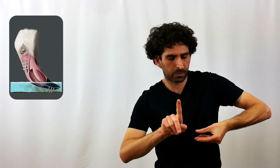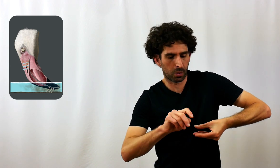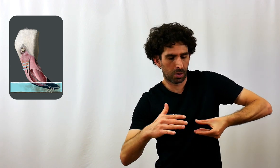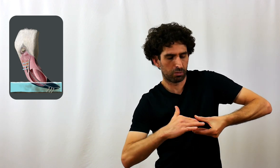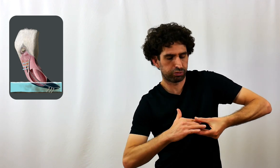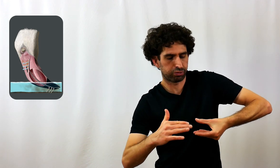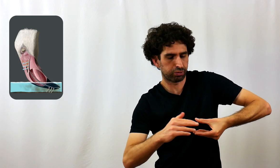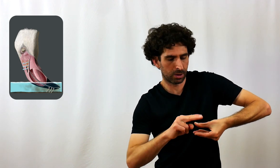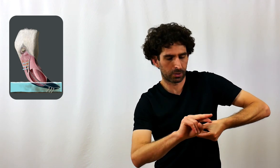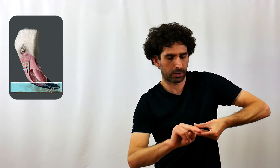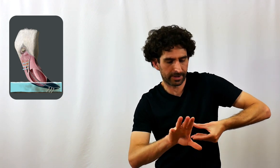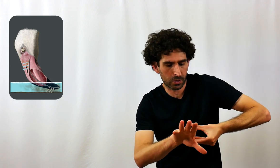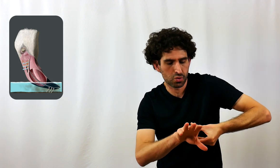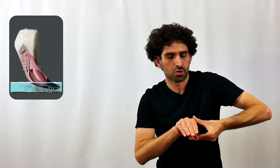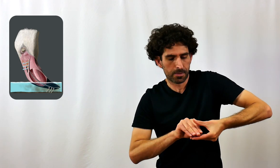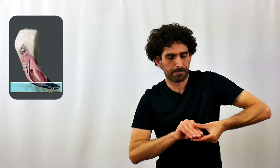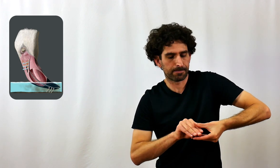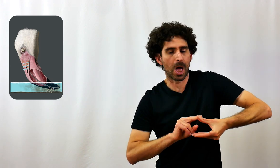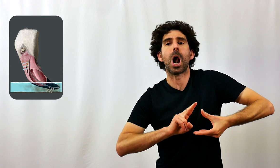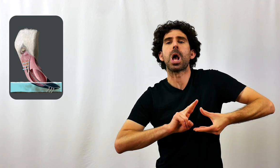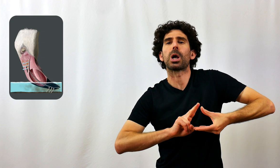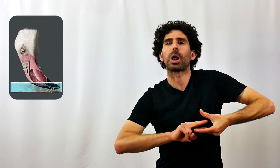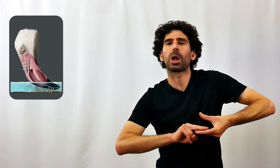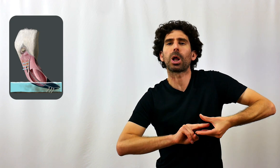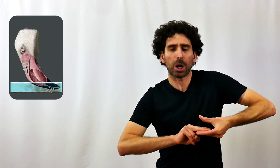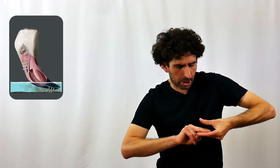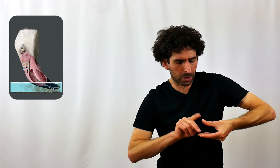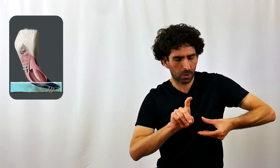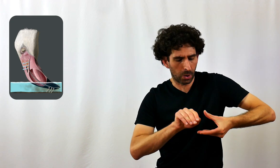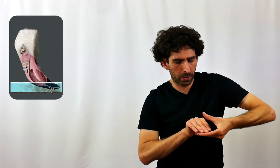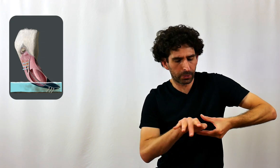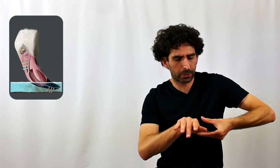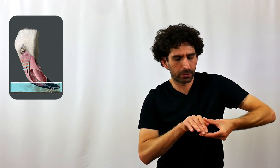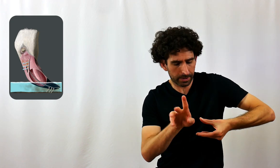de l'eau y entre en aspirant les crevettes. Puis, la langue repousse l'eau hors du bec